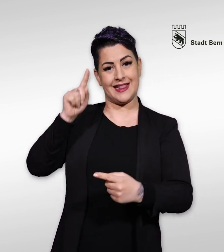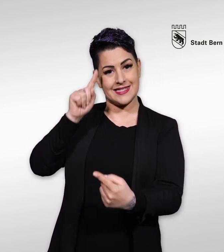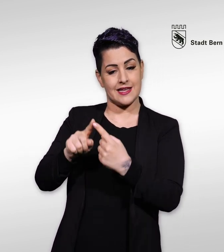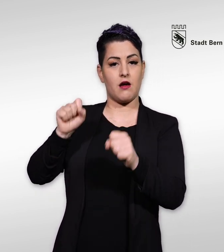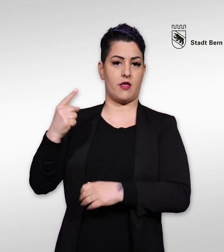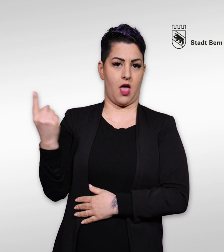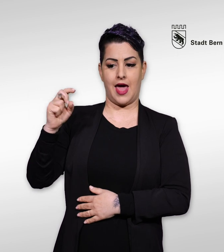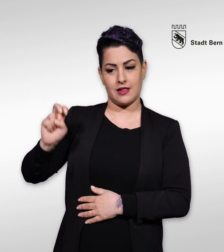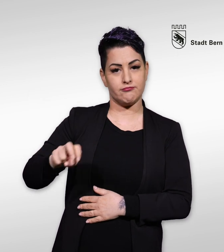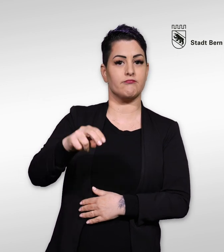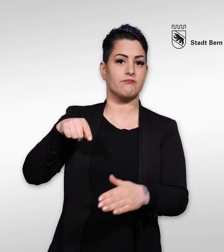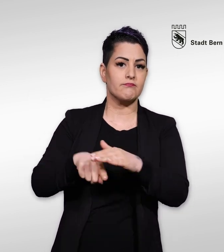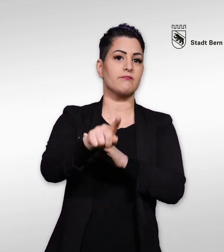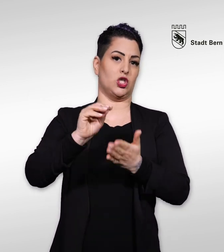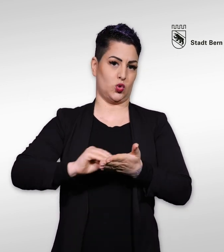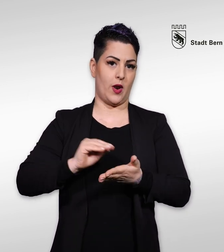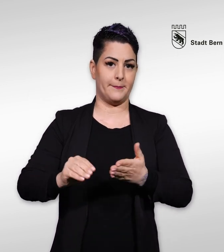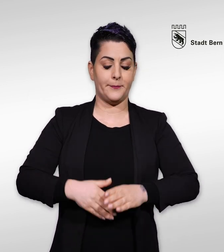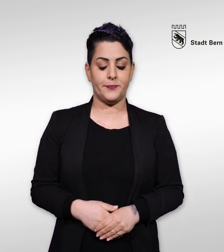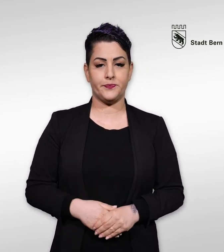Die Kinder sollen alleine zur Schule gehen können.